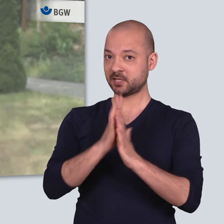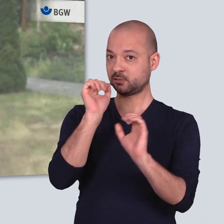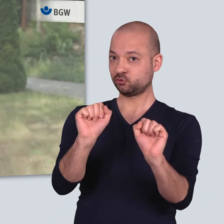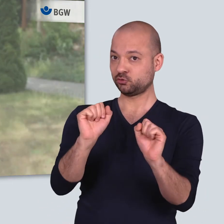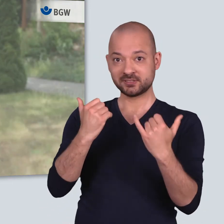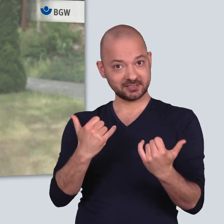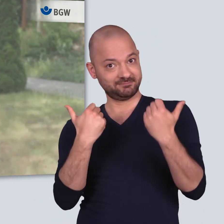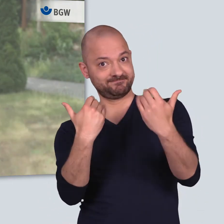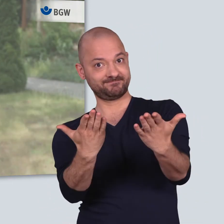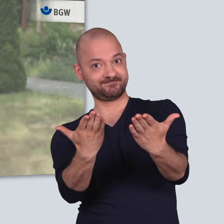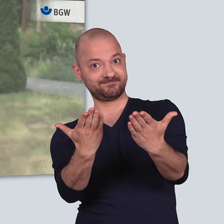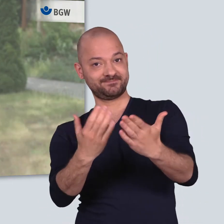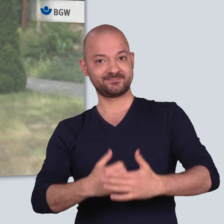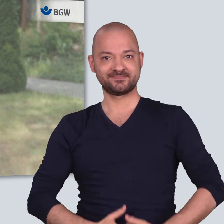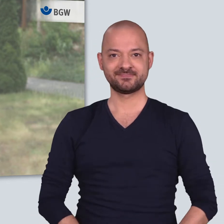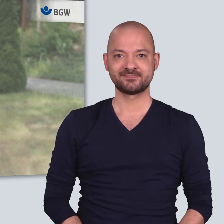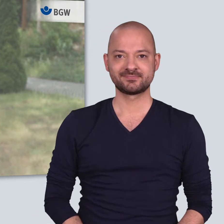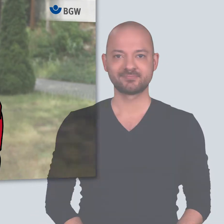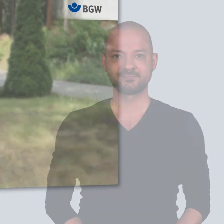Brandschutz – und jetzt bist Du dran.